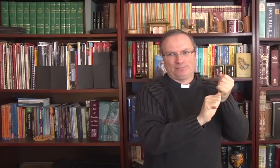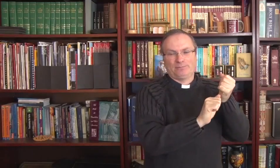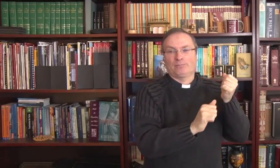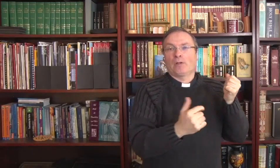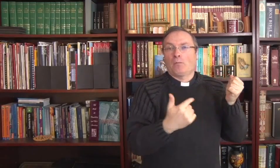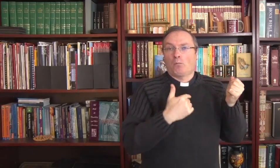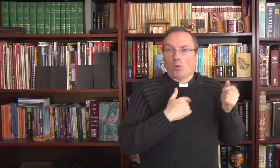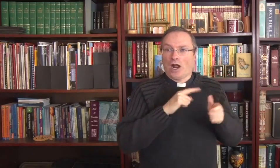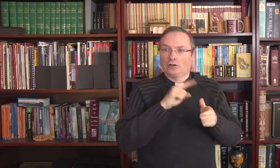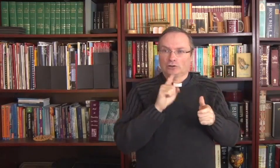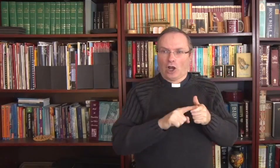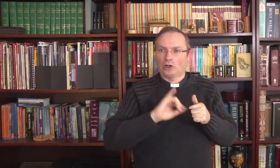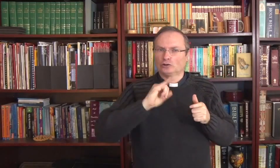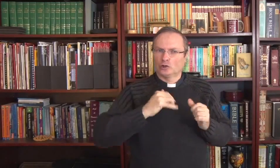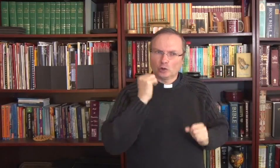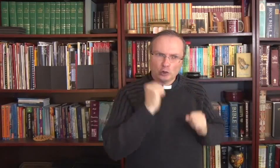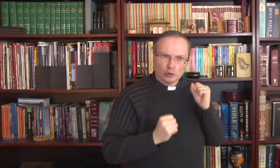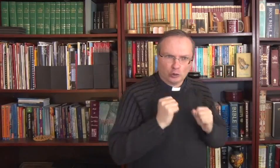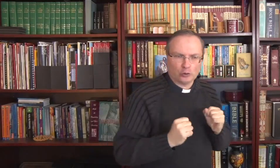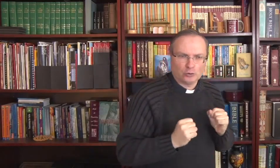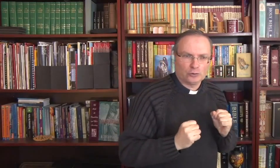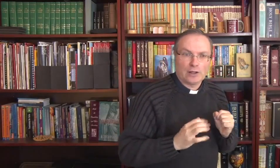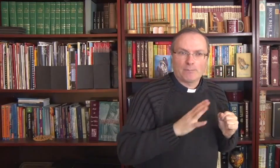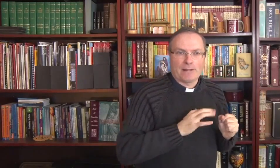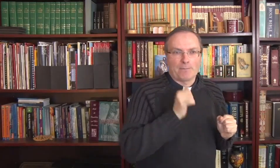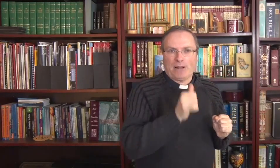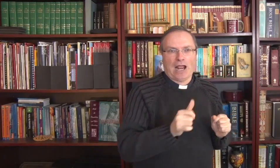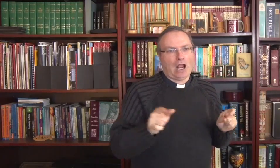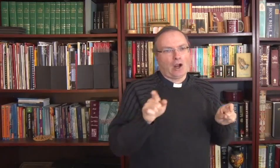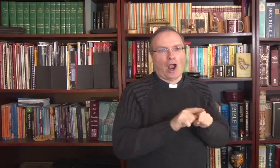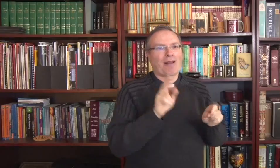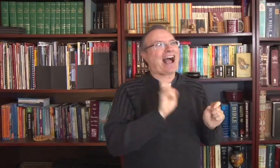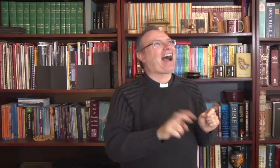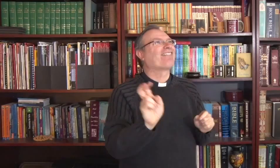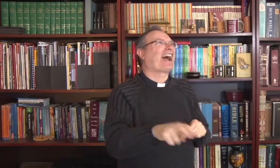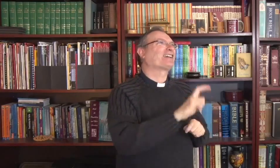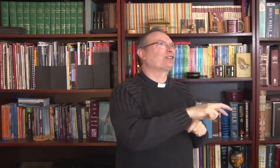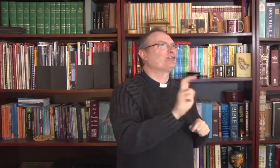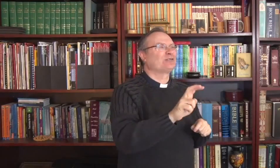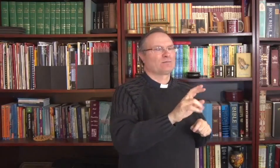Moi donc, je cours, mais pas comme à l’aventure;